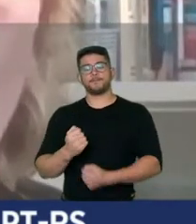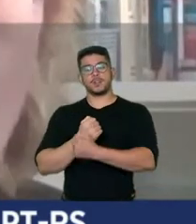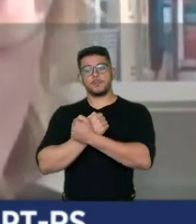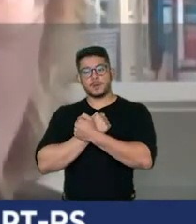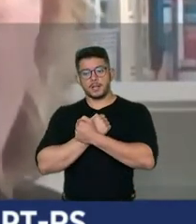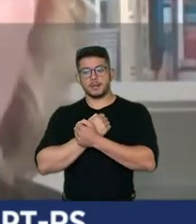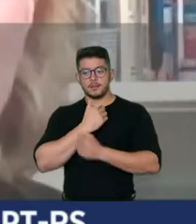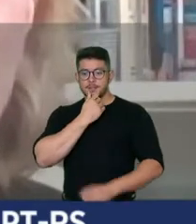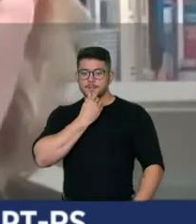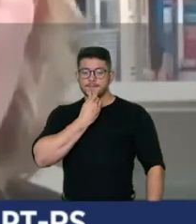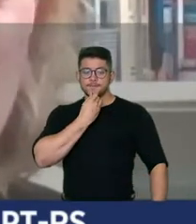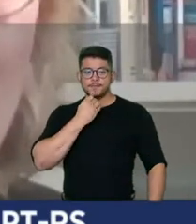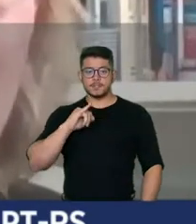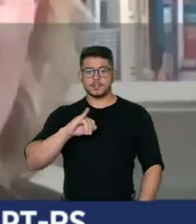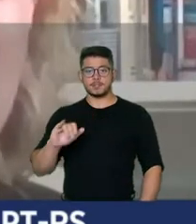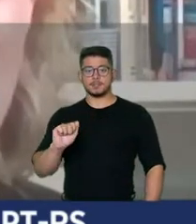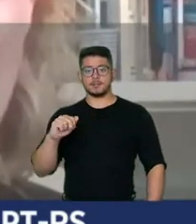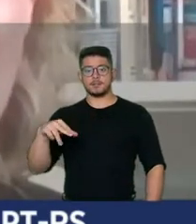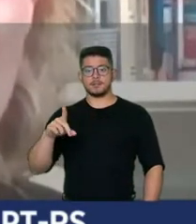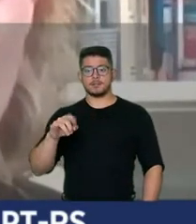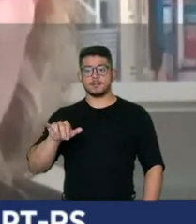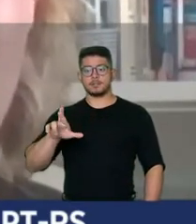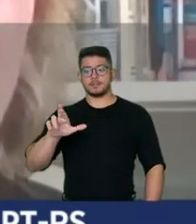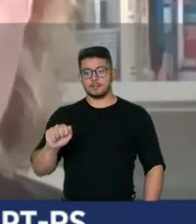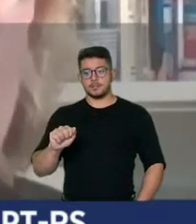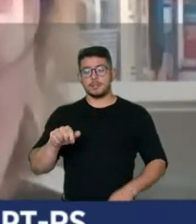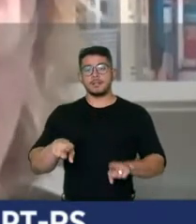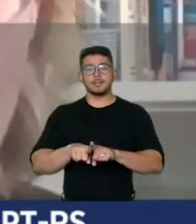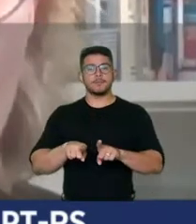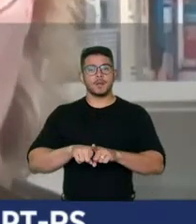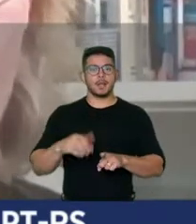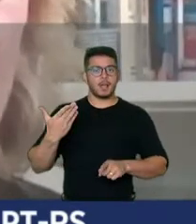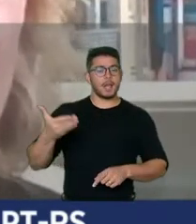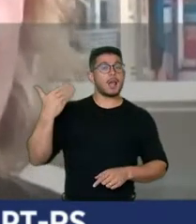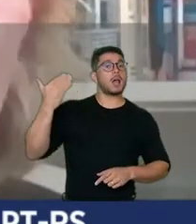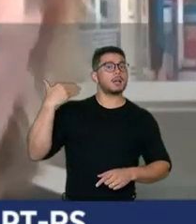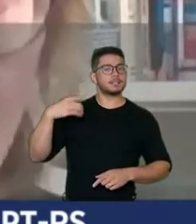DEIXAR REGISTRADO ABRAÇO E APREÇO PELO DEPUTADA JANDIRA FEGALE. RECUPERAR... A DEPUTADA BENEDITA DA SILVA FOI